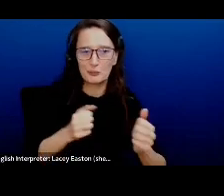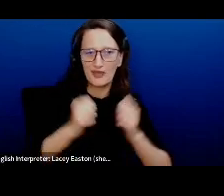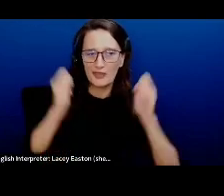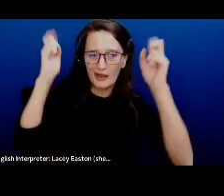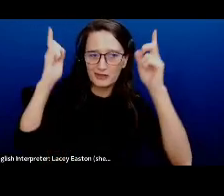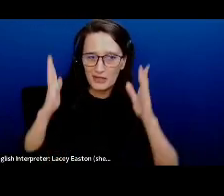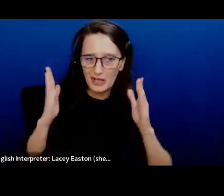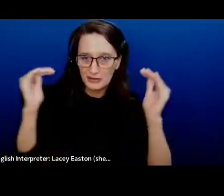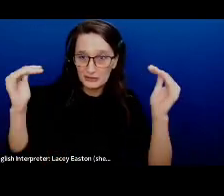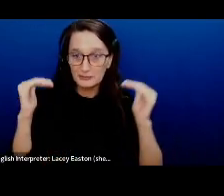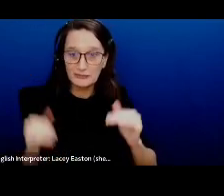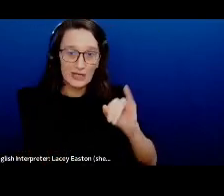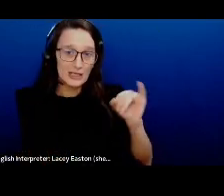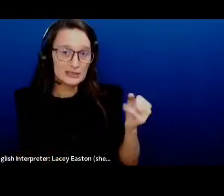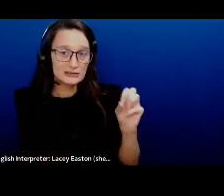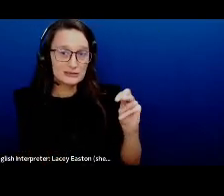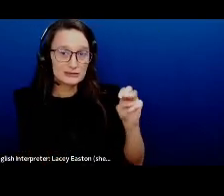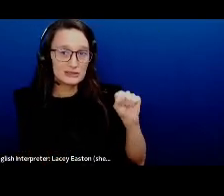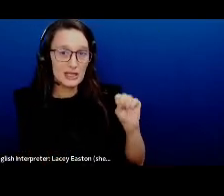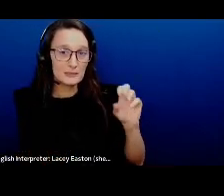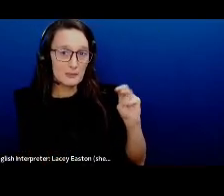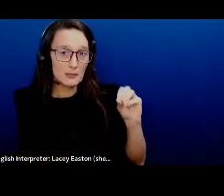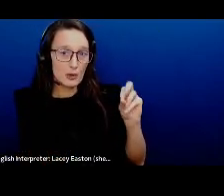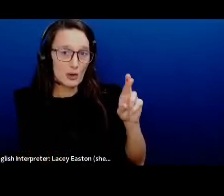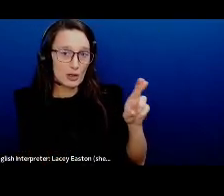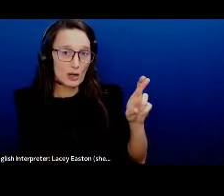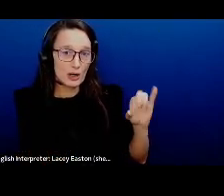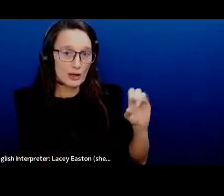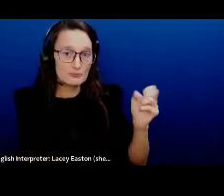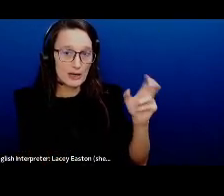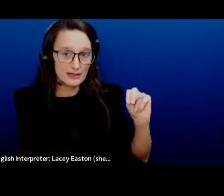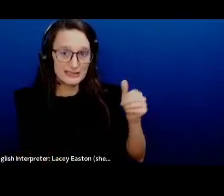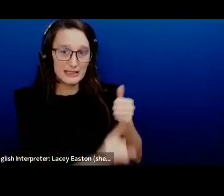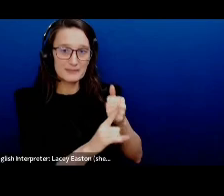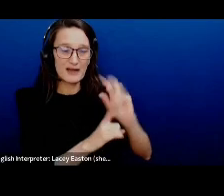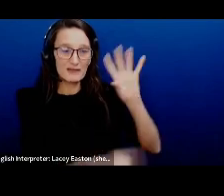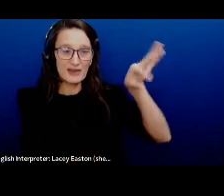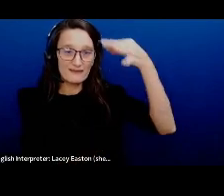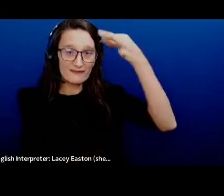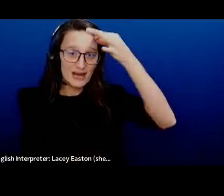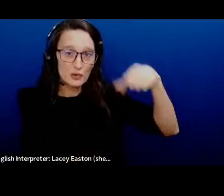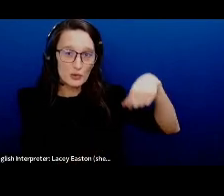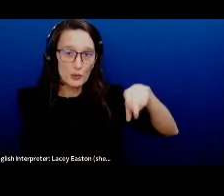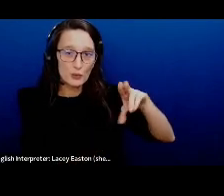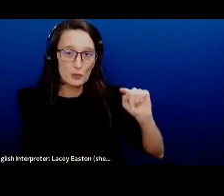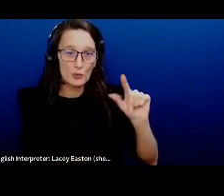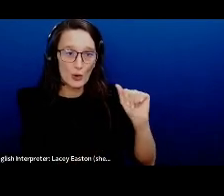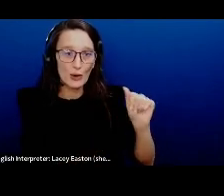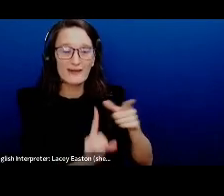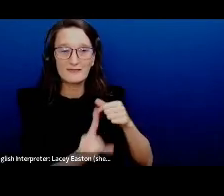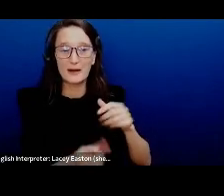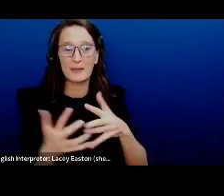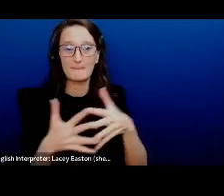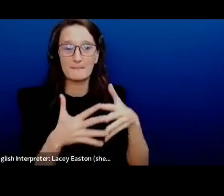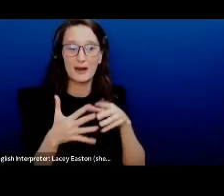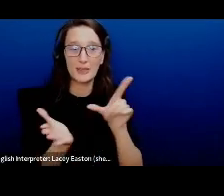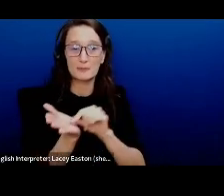Morrison es el responsable de la cuota federal de American Printing House. Él se encarga de eso. Aaron